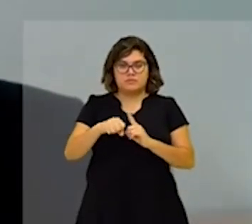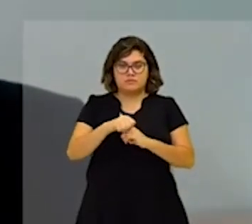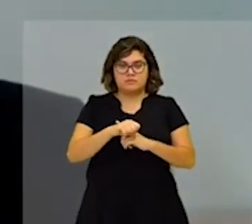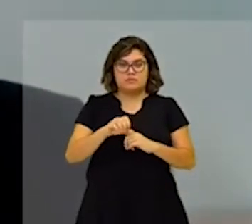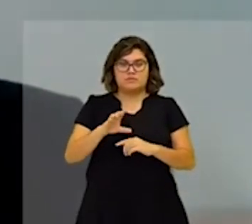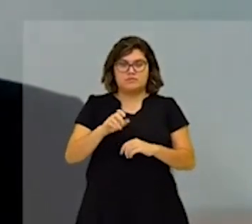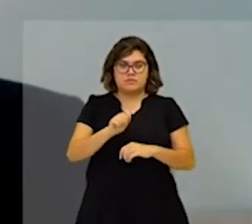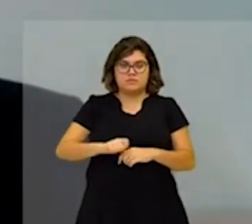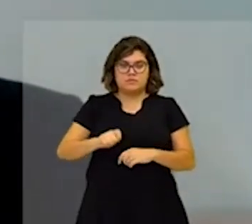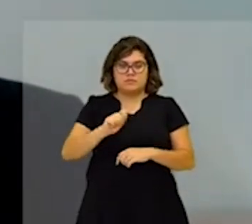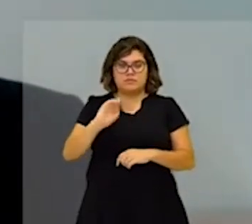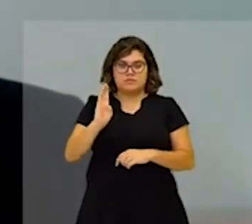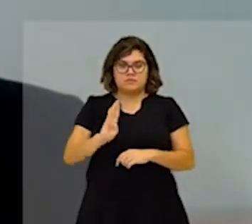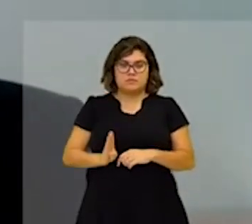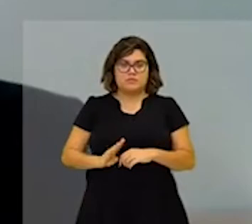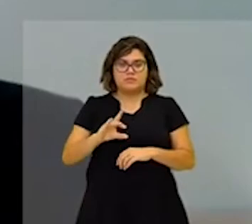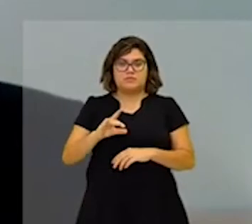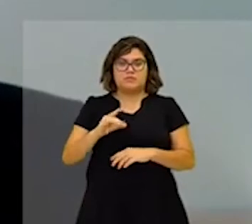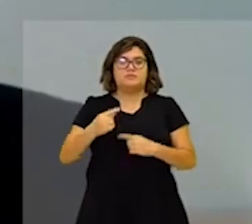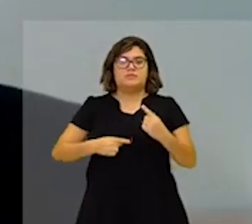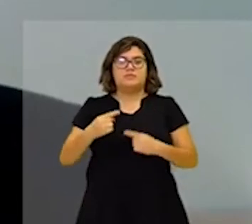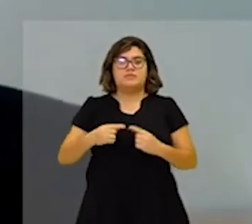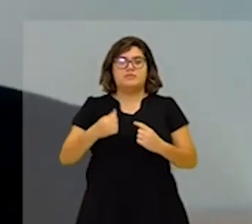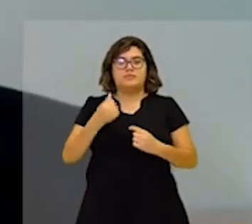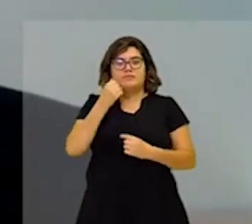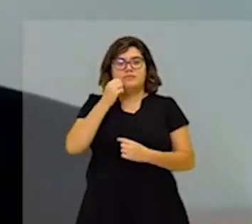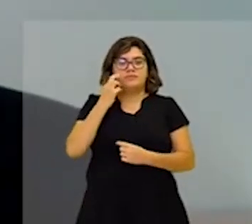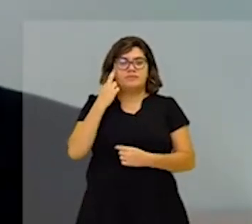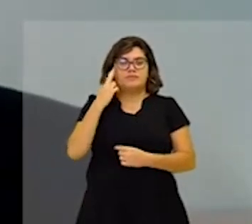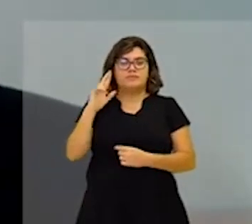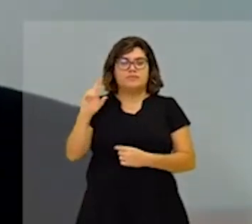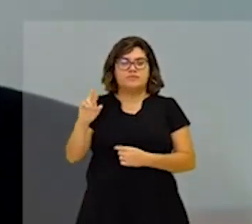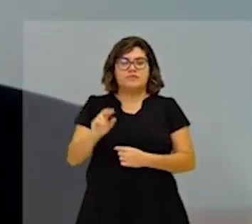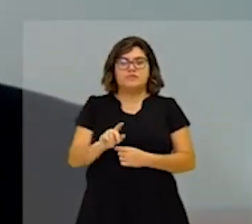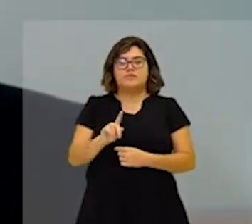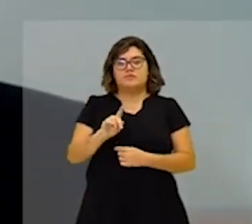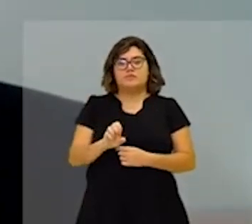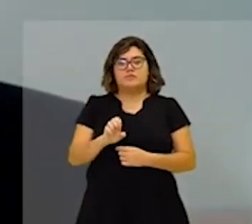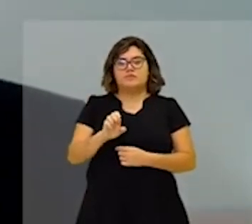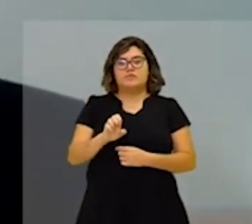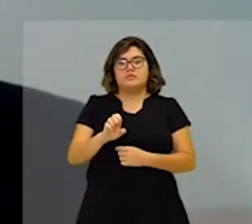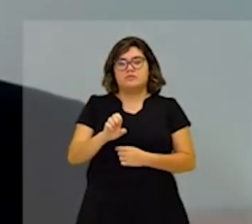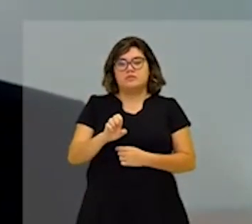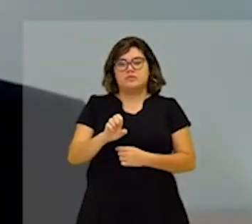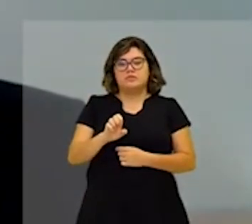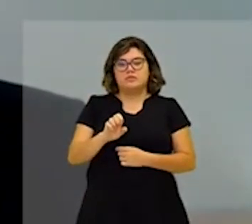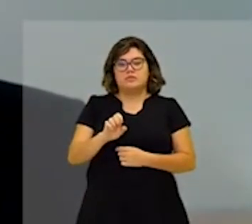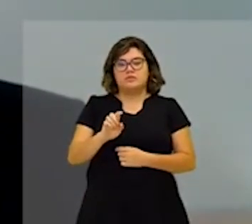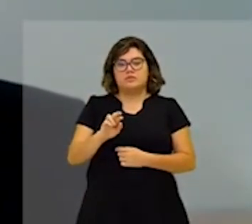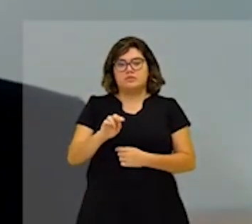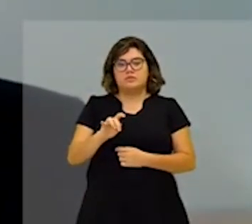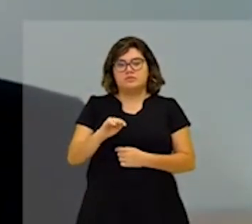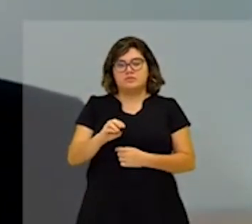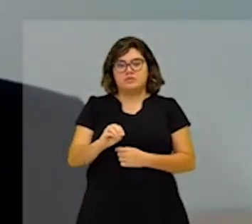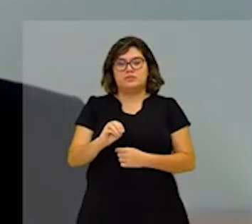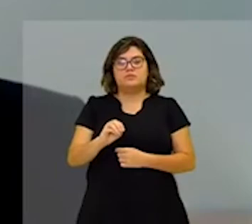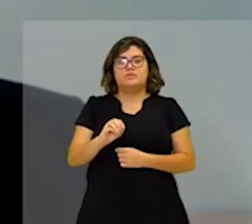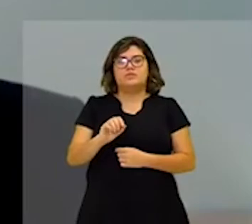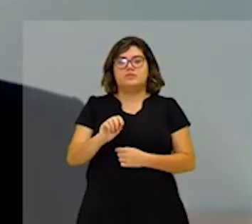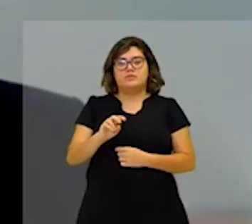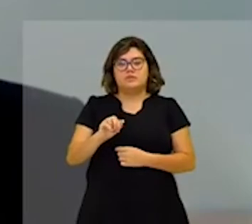Lara Mesquita da Fundação Getúlio Vargas de São Paulo a música do atenderá os práticas de